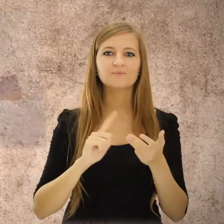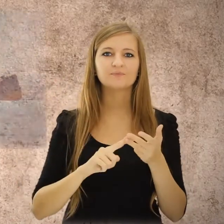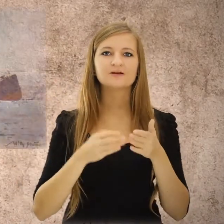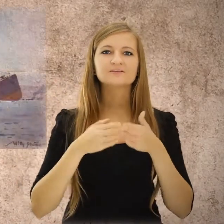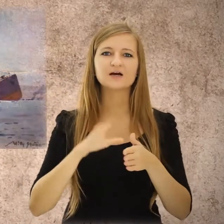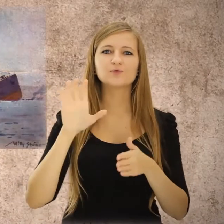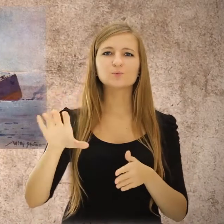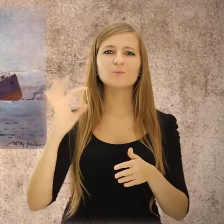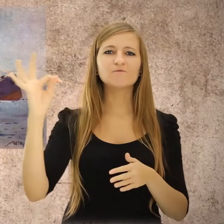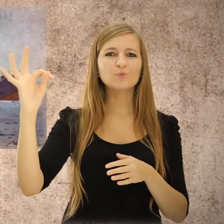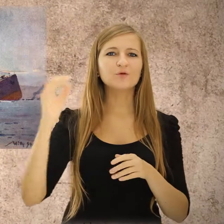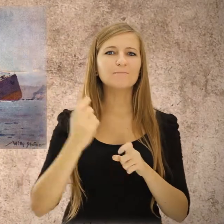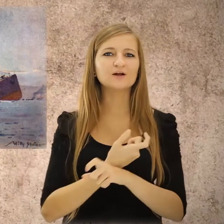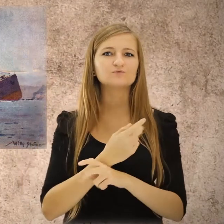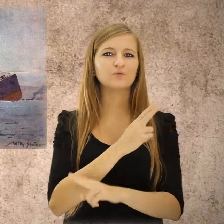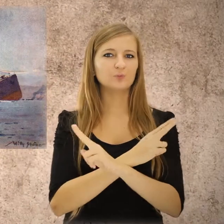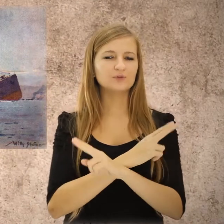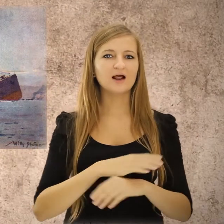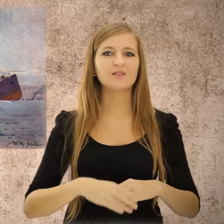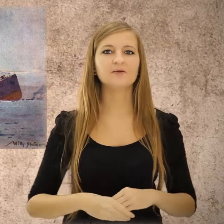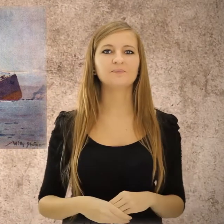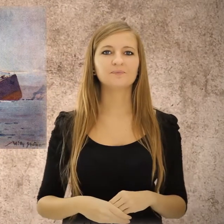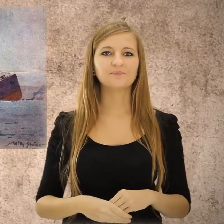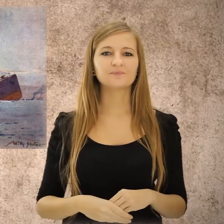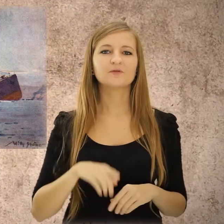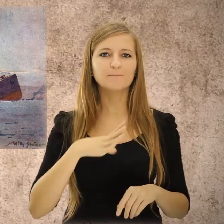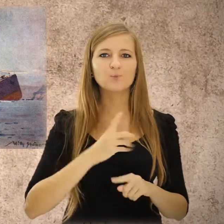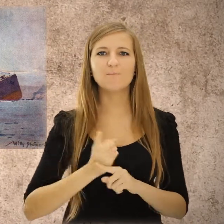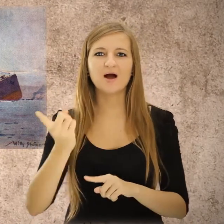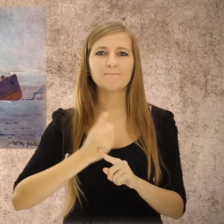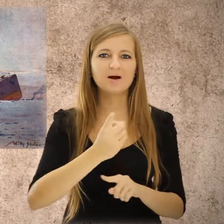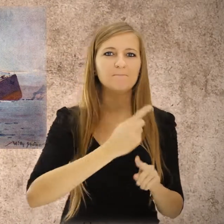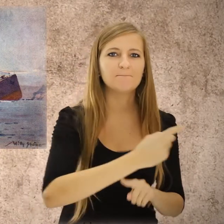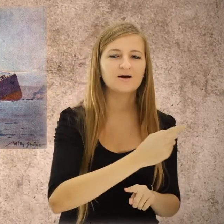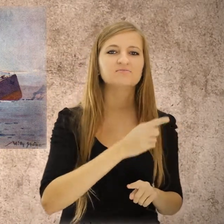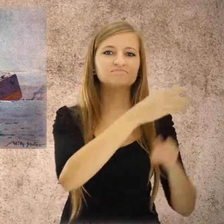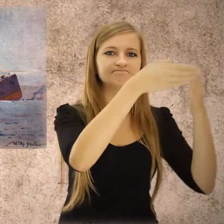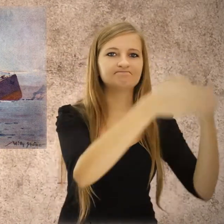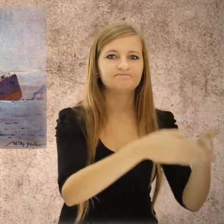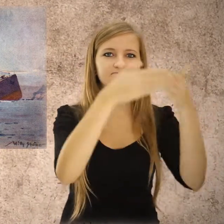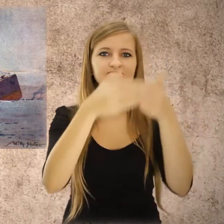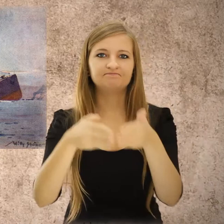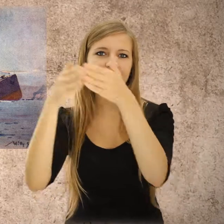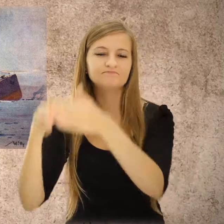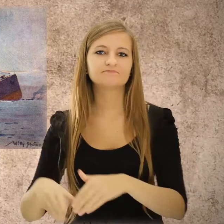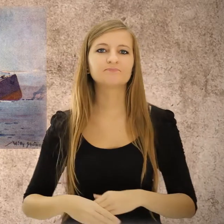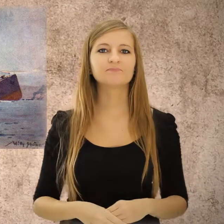Niemieckie okręty podwodne zatapiały też okręty handlowe państw neutralnych.